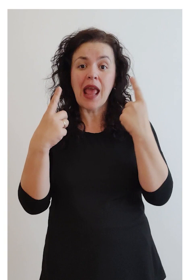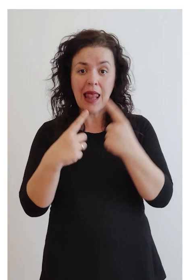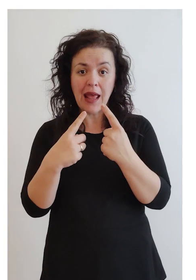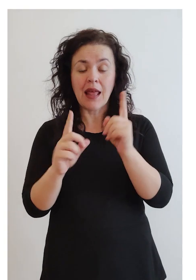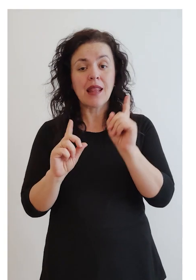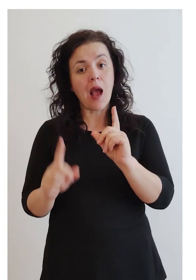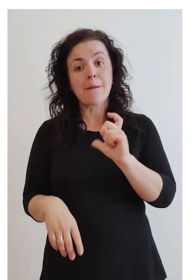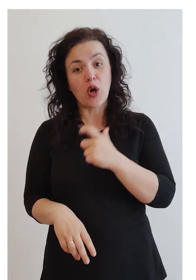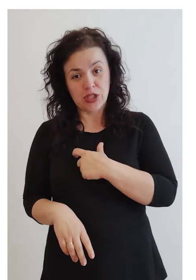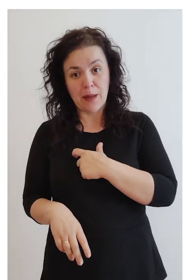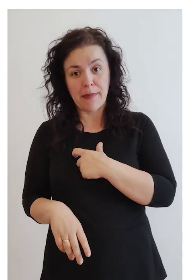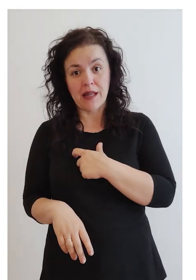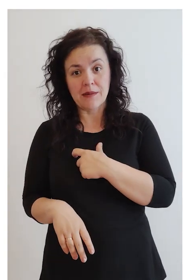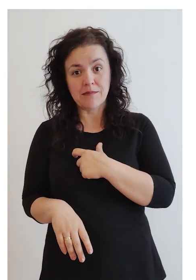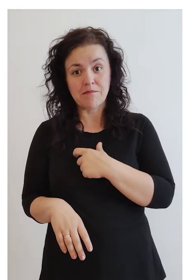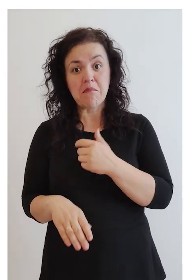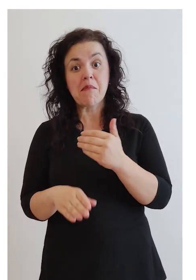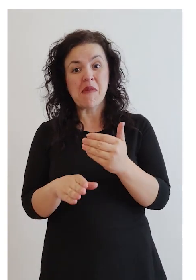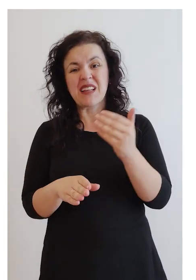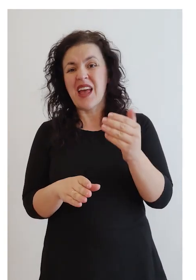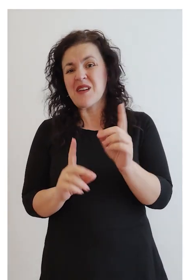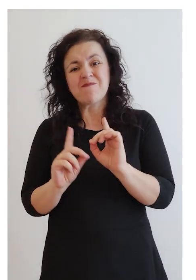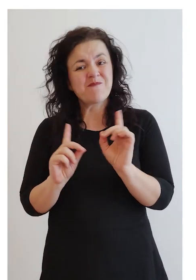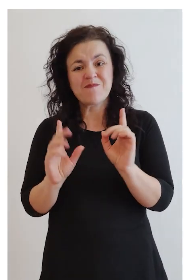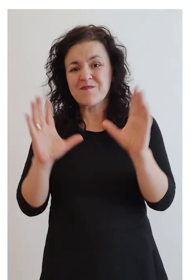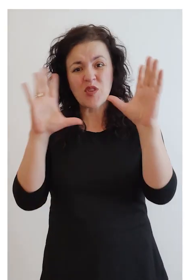Rămâneți în siguranță, în mișcare.